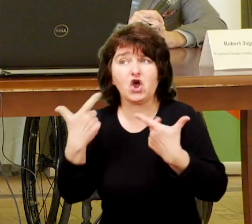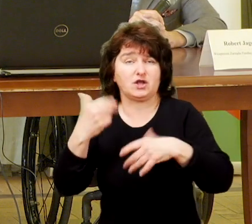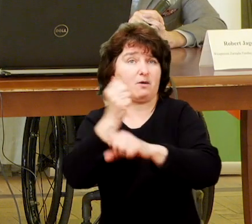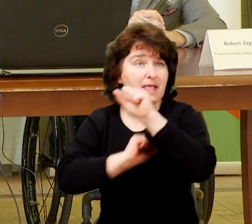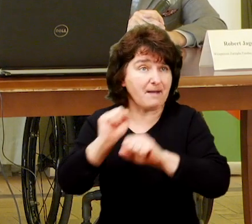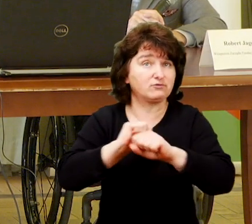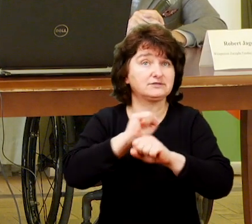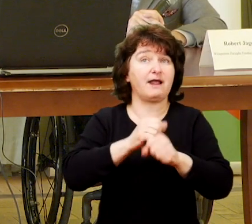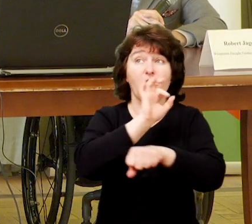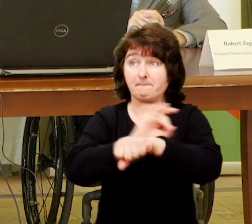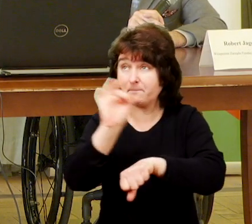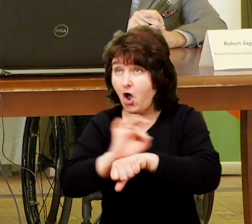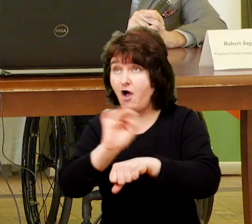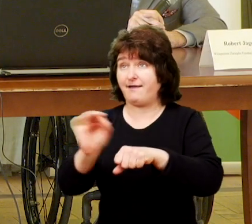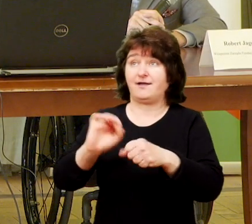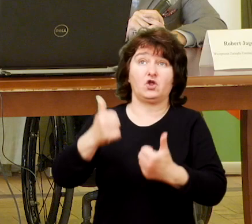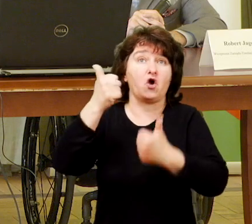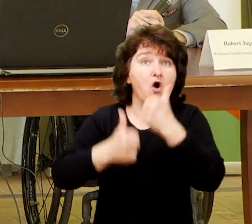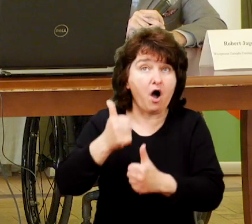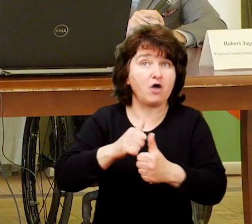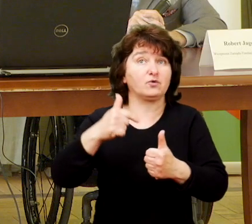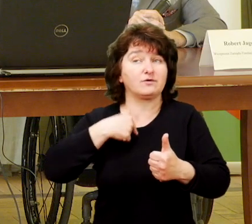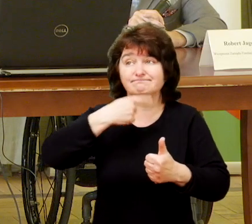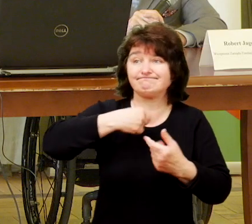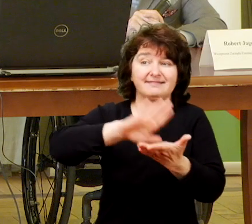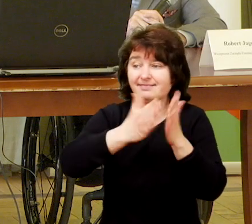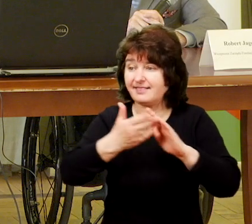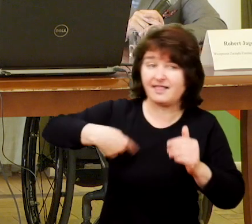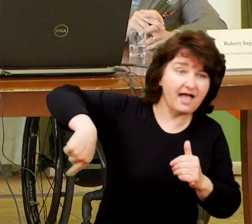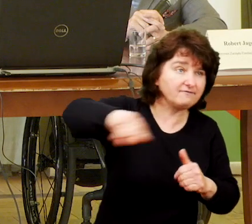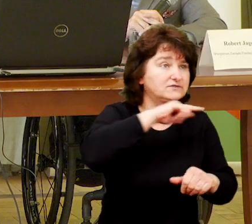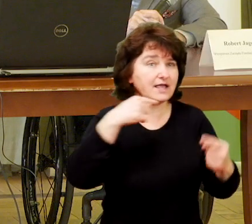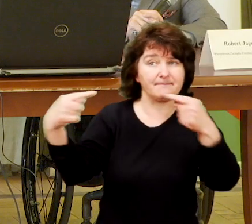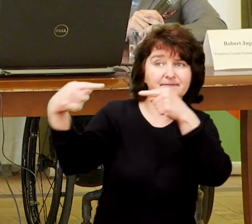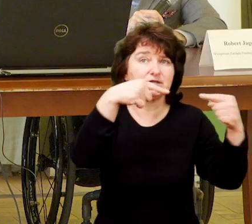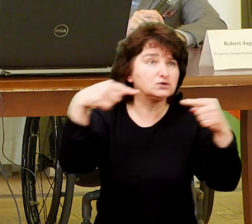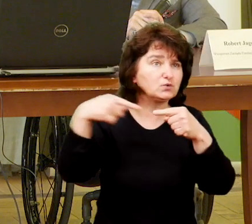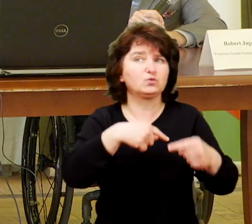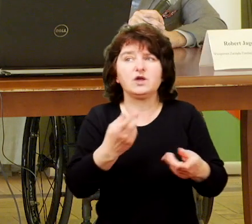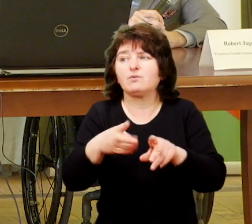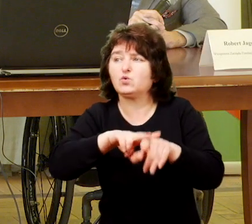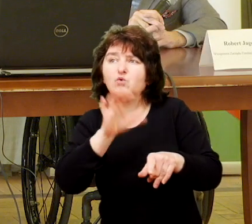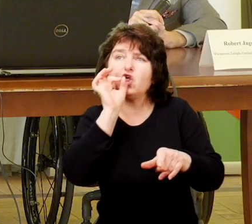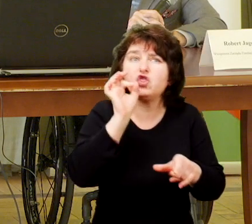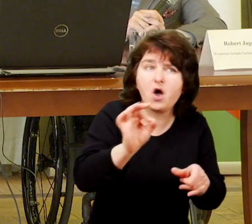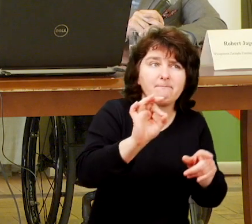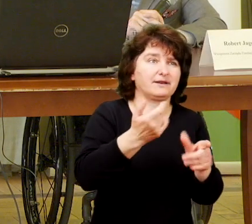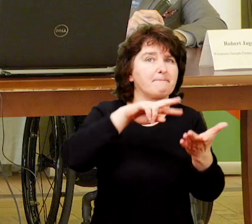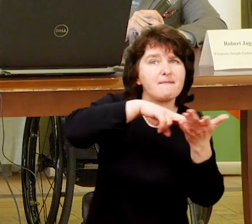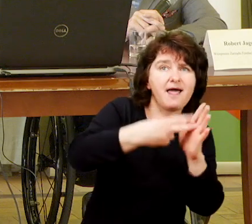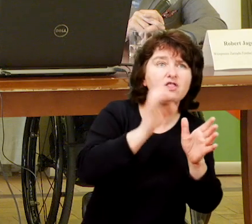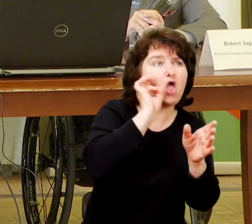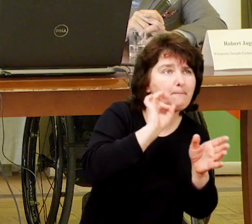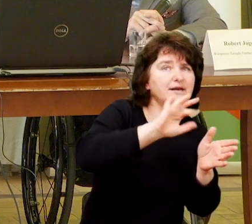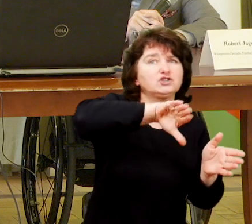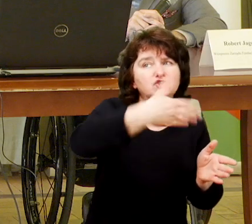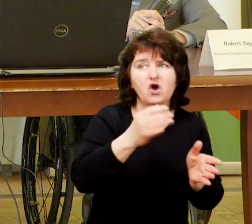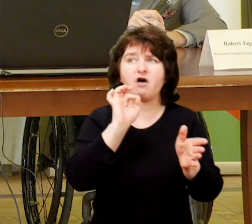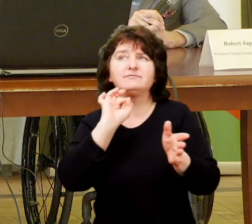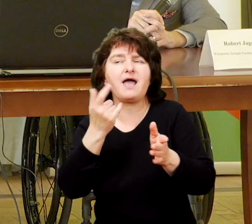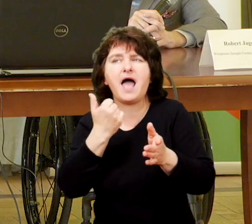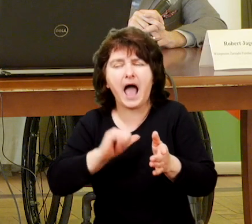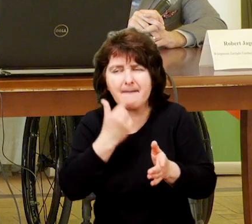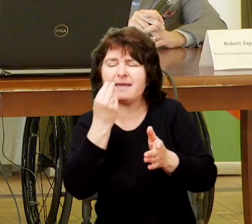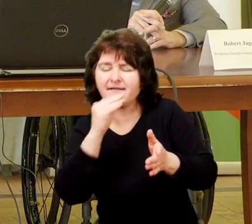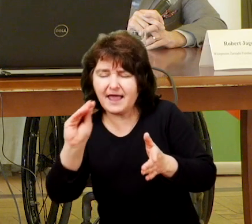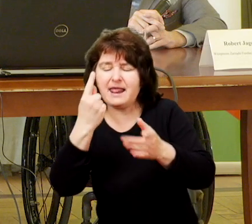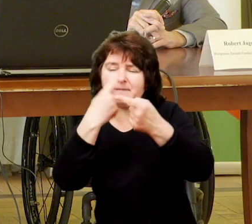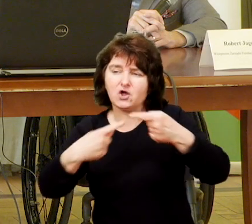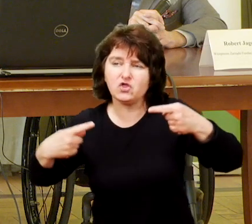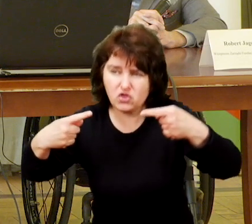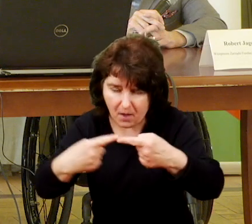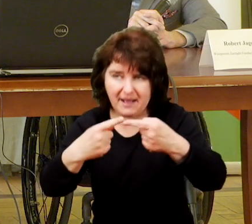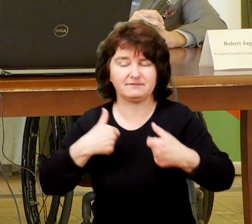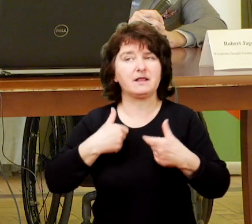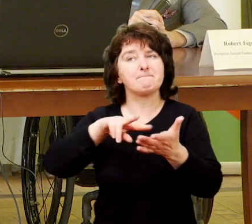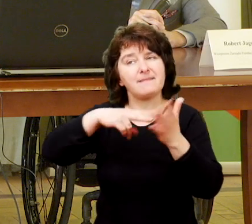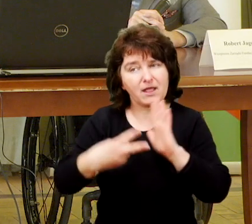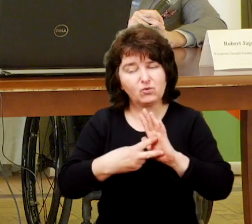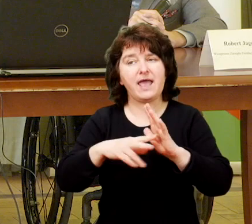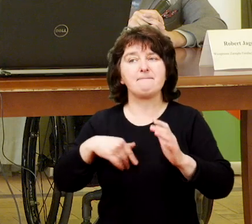każdy nasz projekt, pomysł jest wcześniej omawiamy i szukamy dobrych i złych stron, żeby go jak najlepiej dostosować.